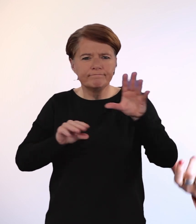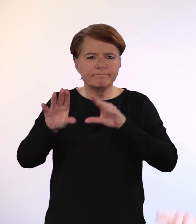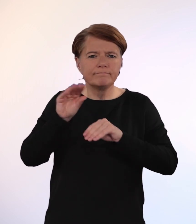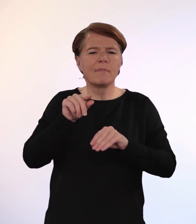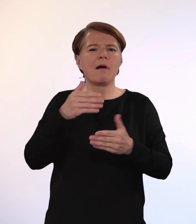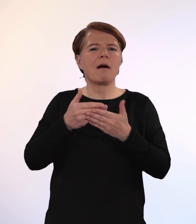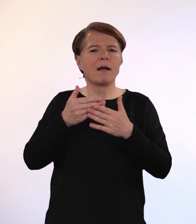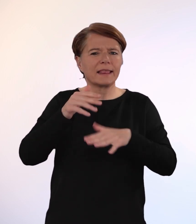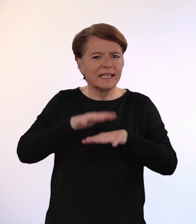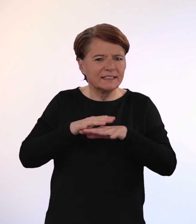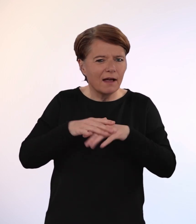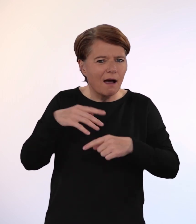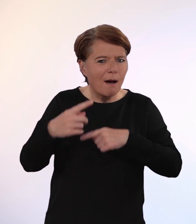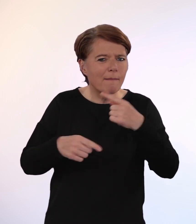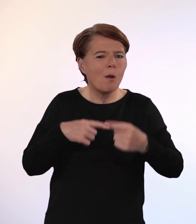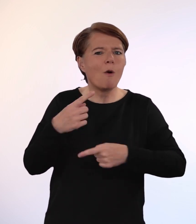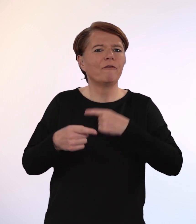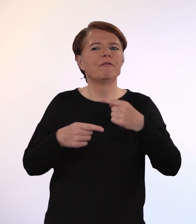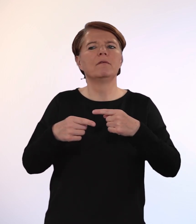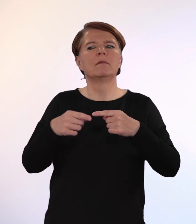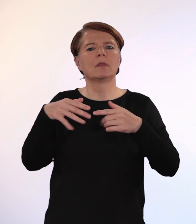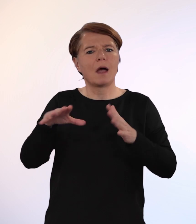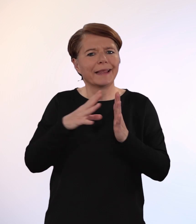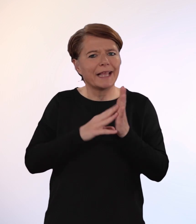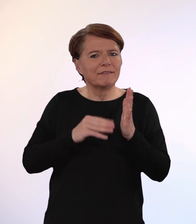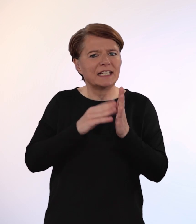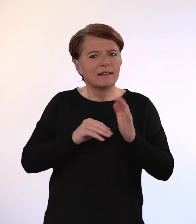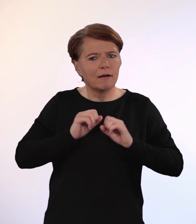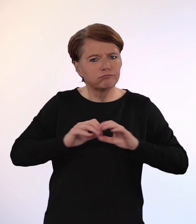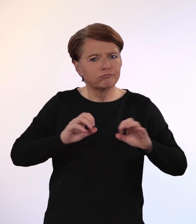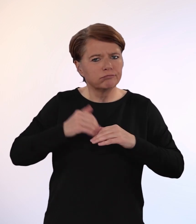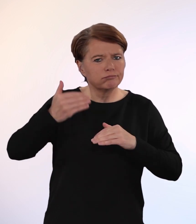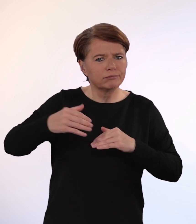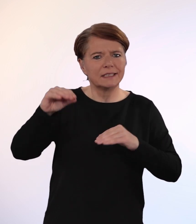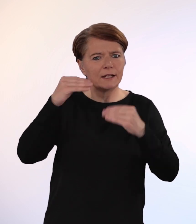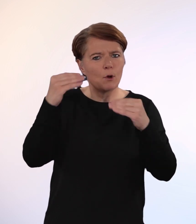wie das ganze Netzwerk funktioniert. Es gab die Newsletter...